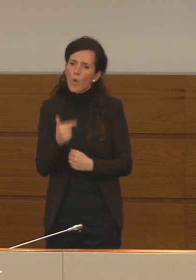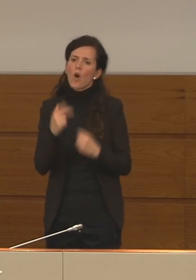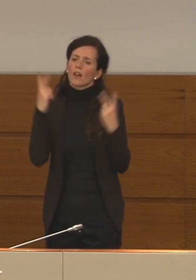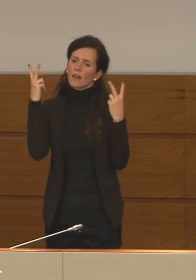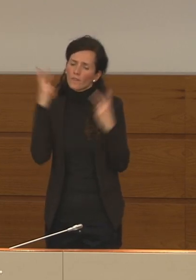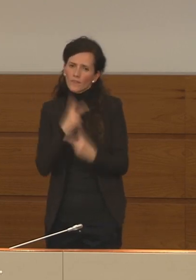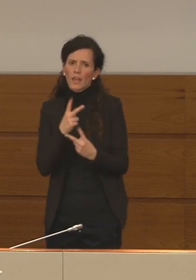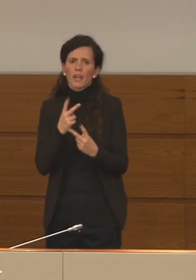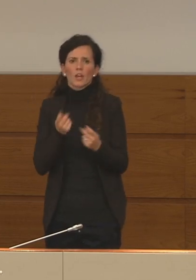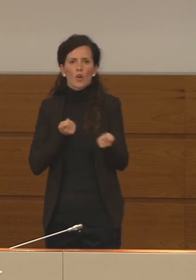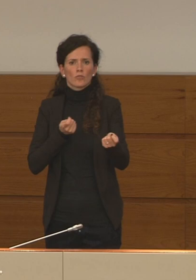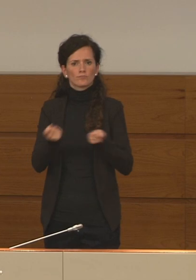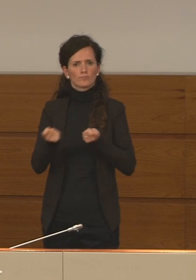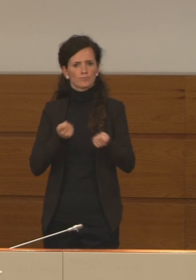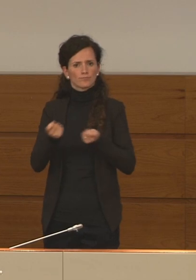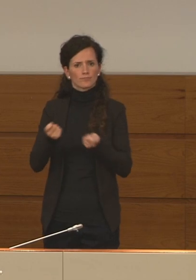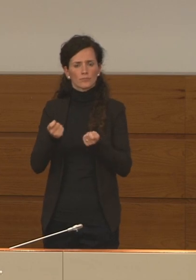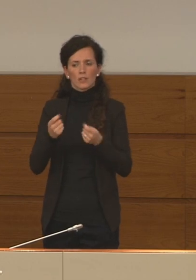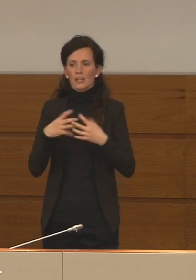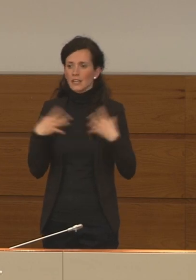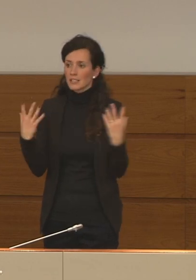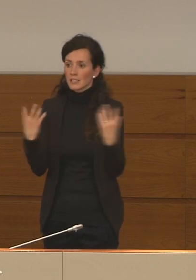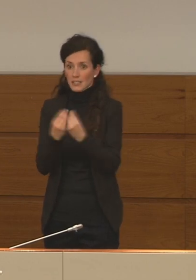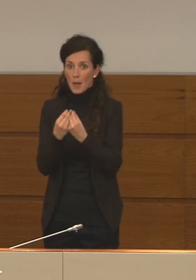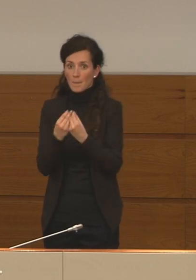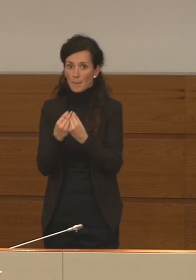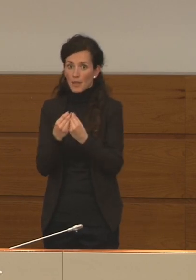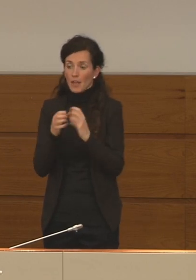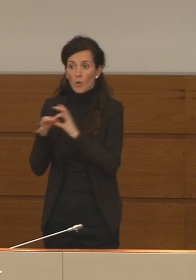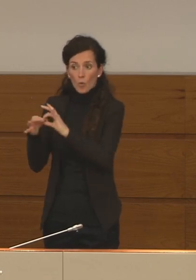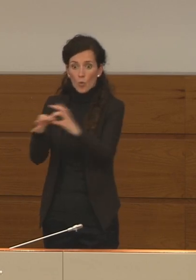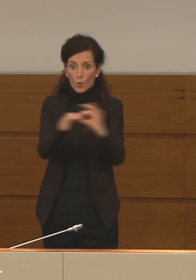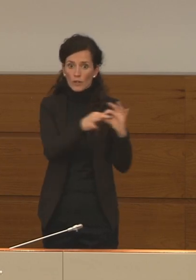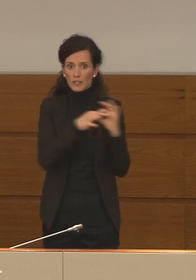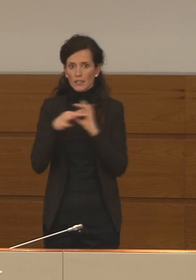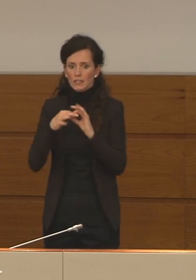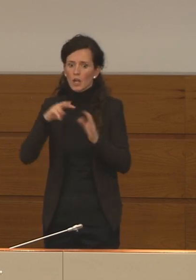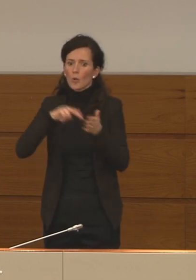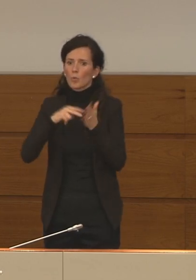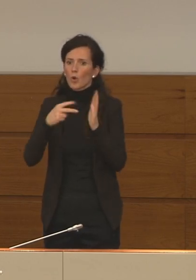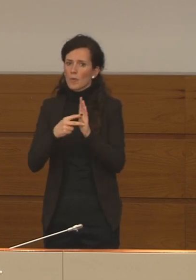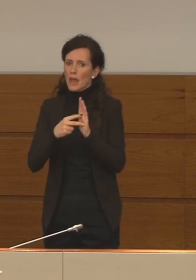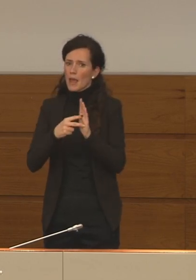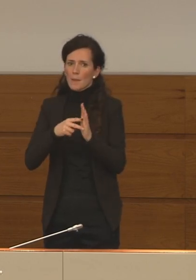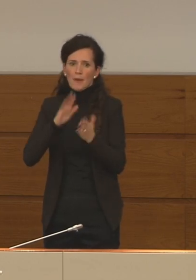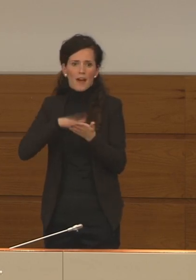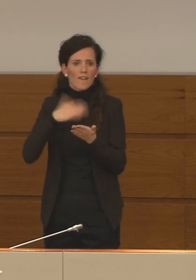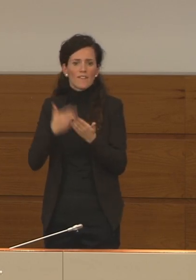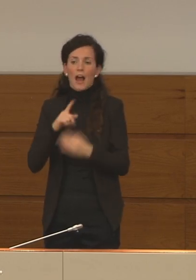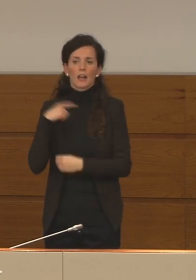gestire in modo unito e coeso una problematica comune perché come sapete